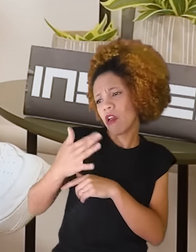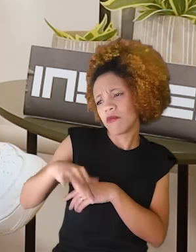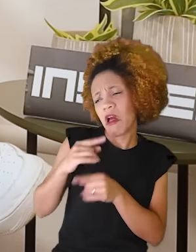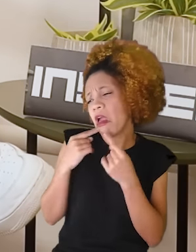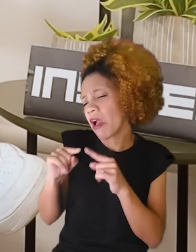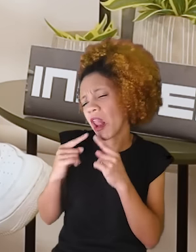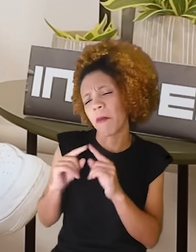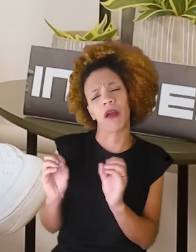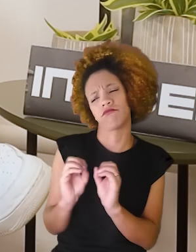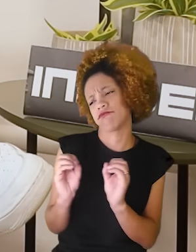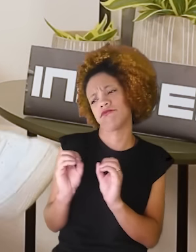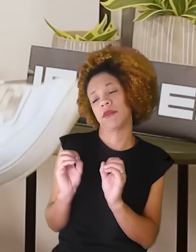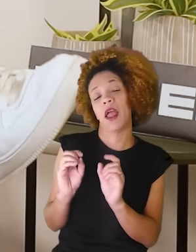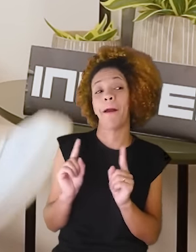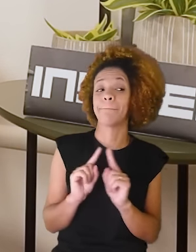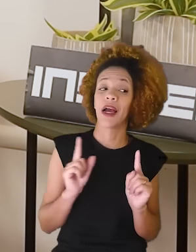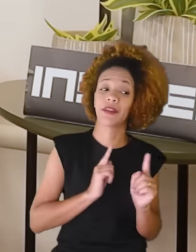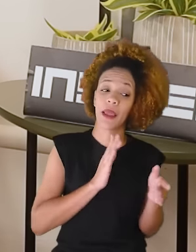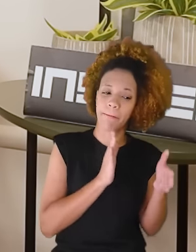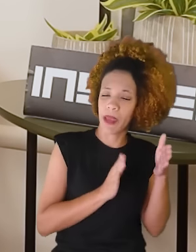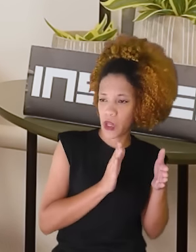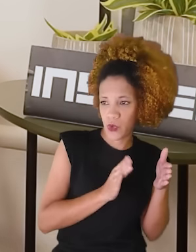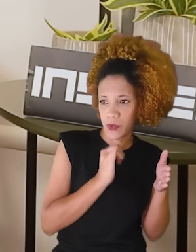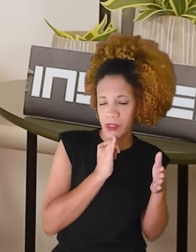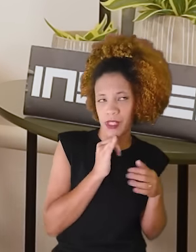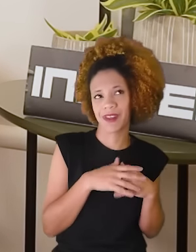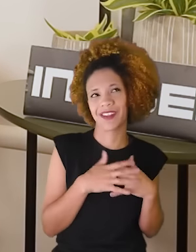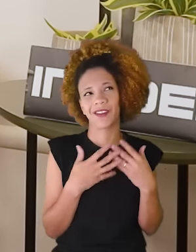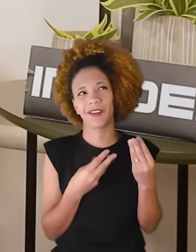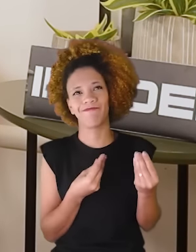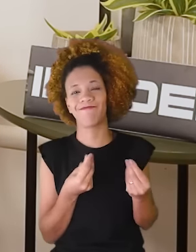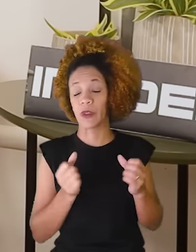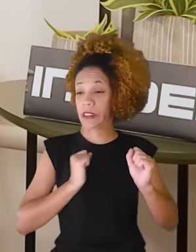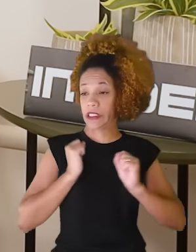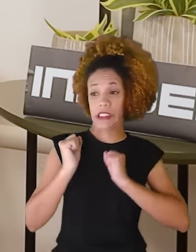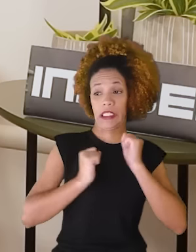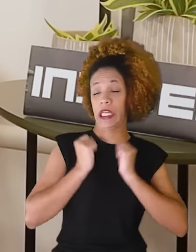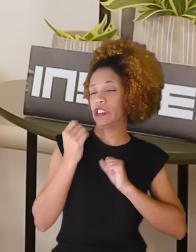vida é perfeita tá mas tem momentos fases que eu fico que me dá ansiedade do tipo assim